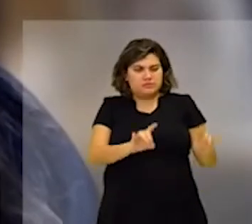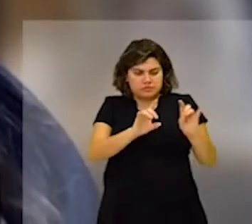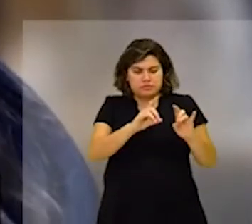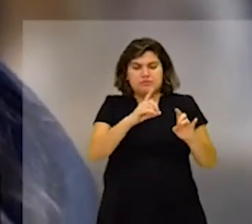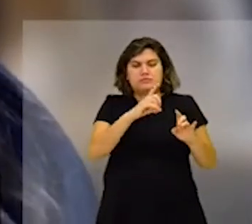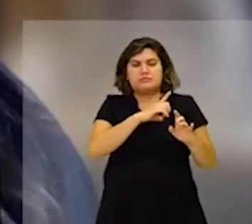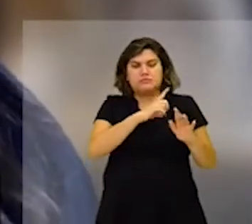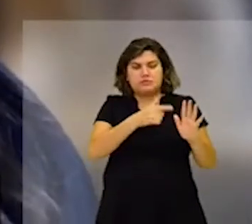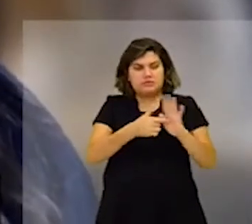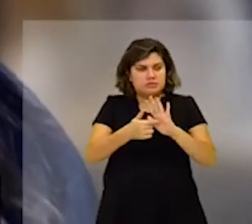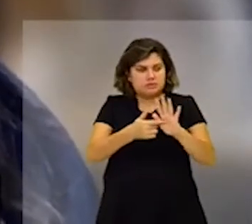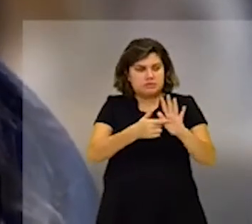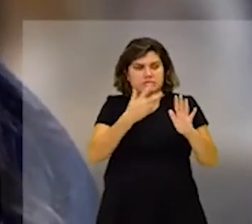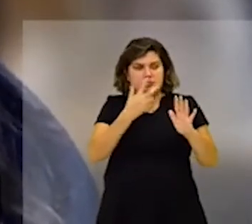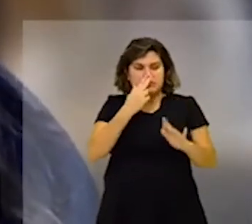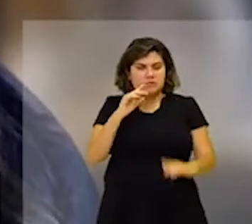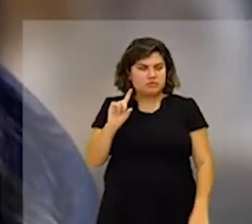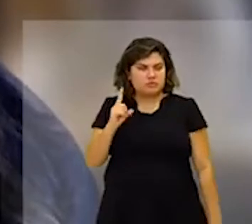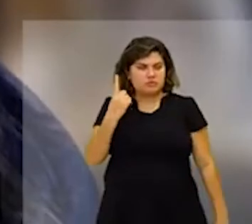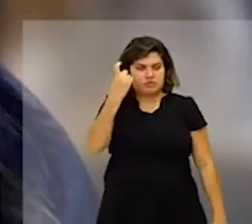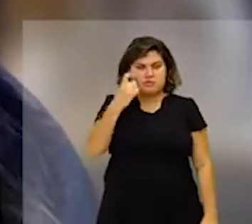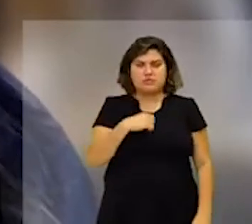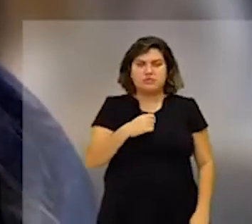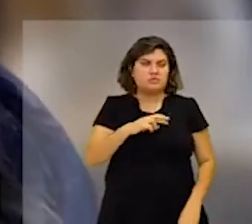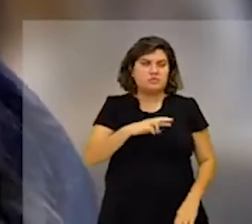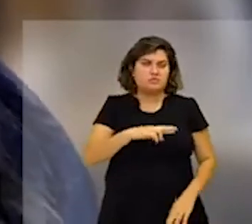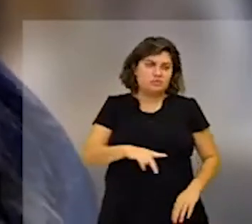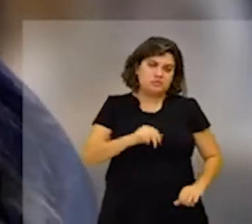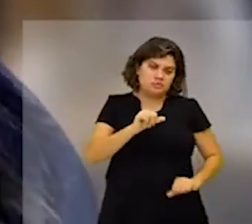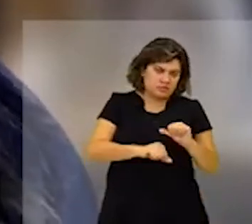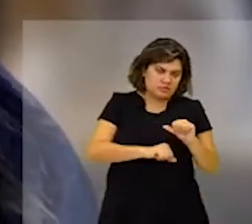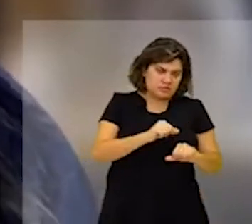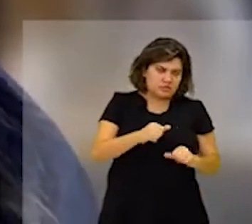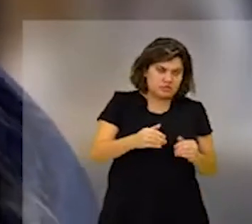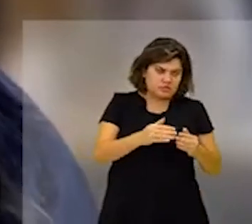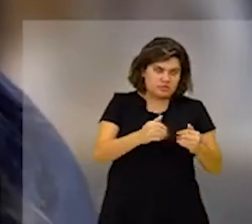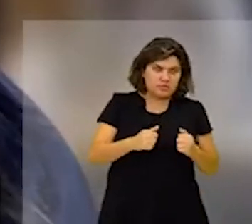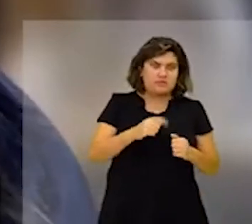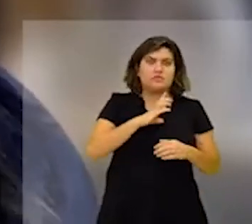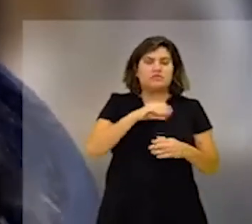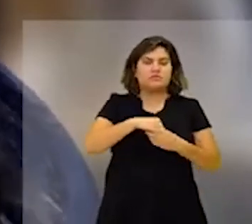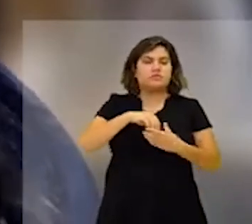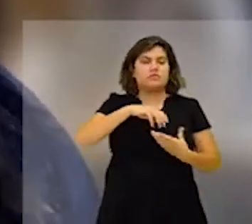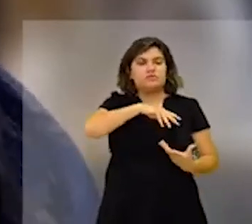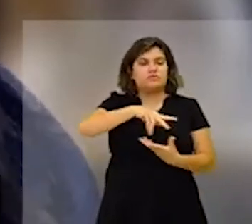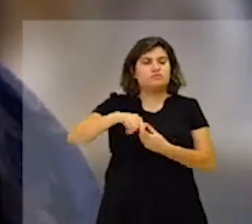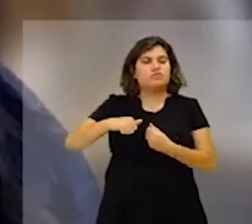singularizada elas não chegam a transformar as demandas da universalidade dos direitos elas